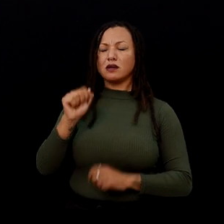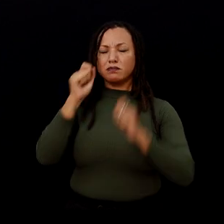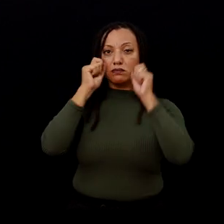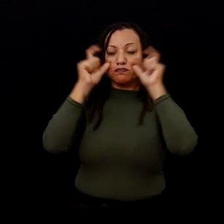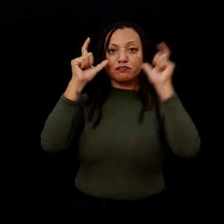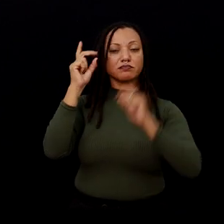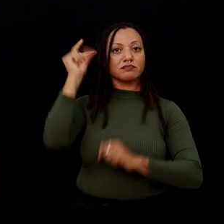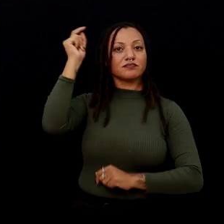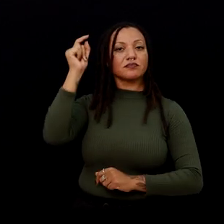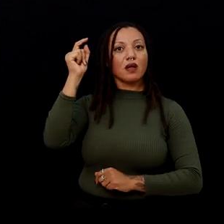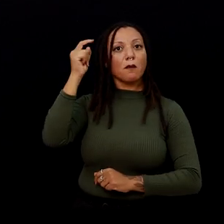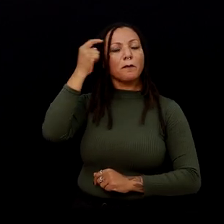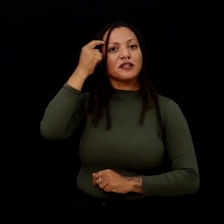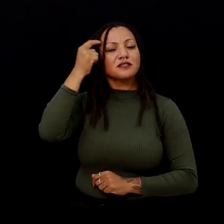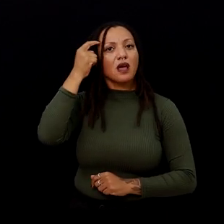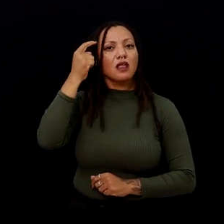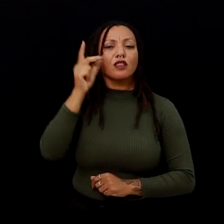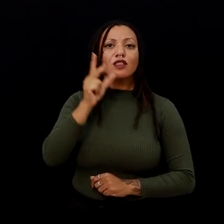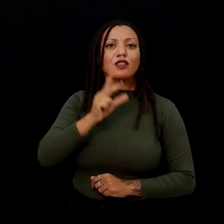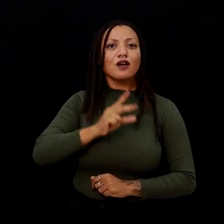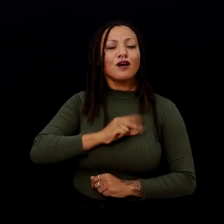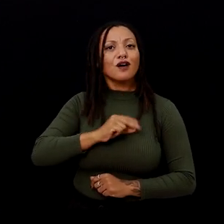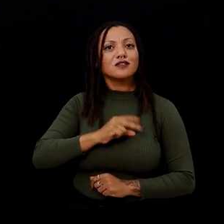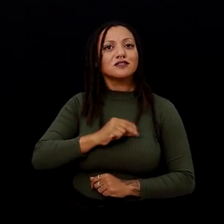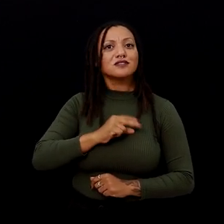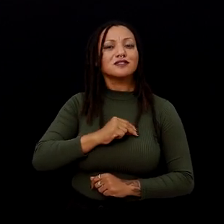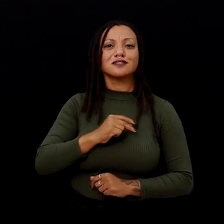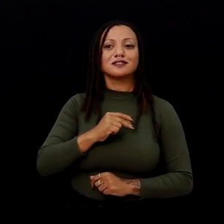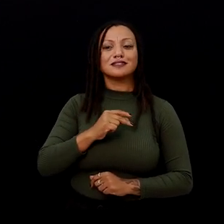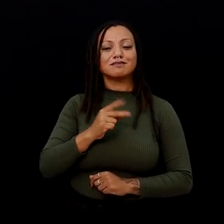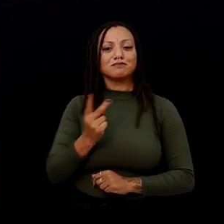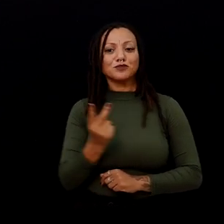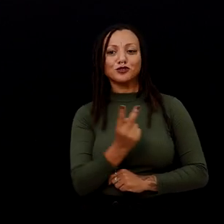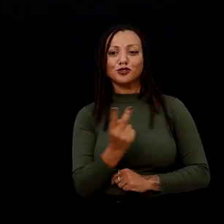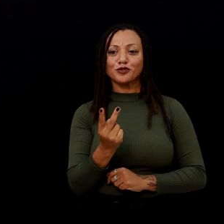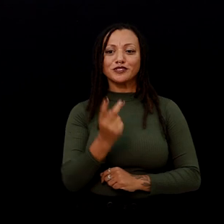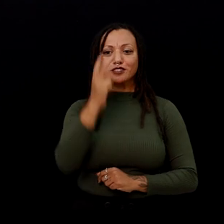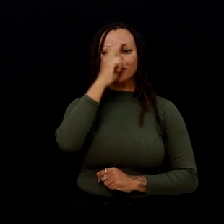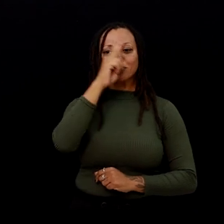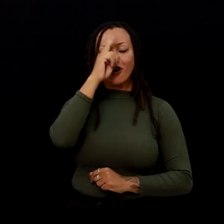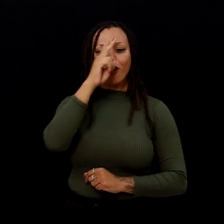como a gente acha que talvez... Acho que a gente liga, dá muito importância